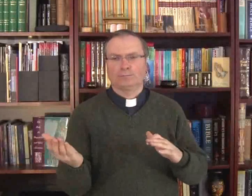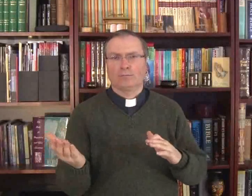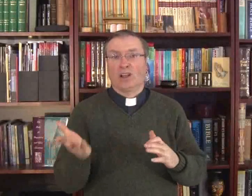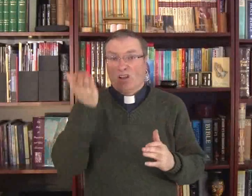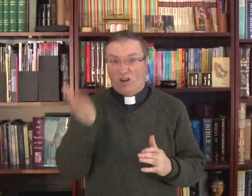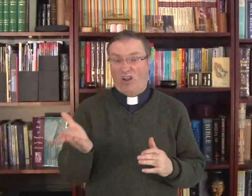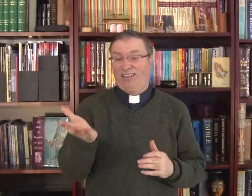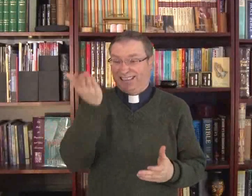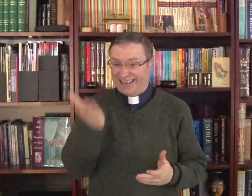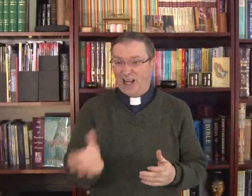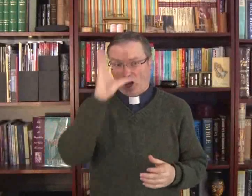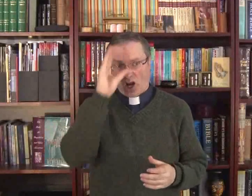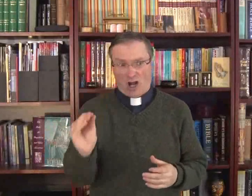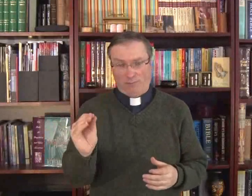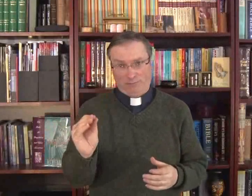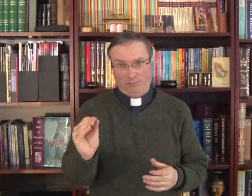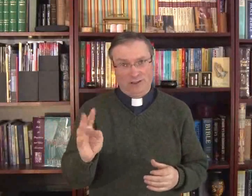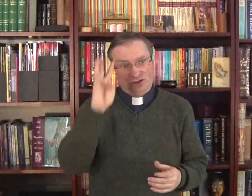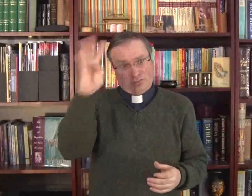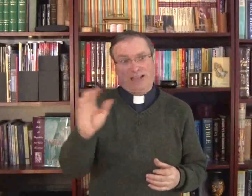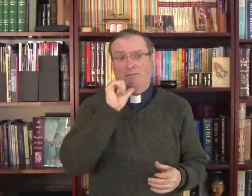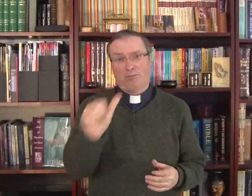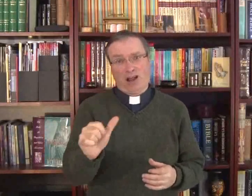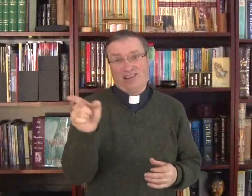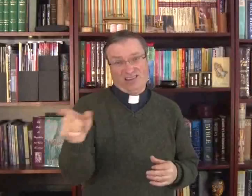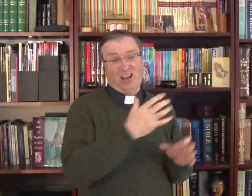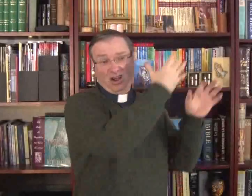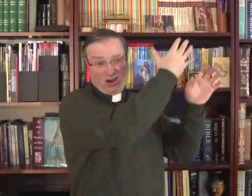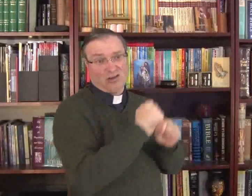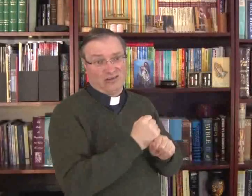Qu’un tel homme ne s’imagine pas qu’il recevra